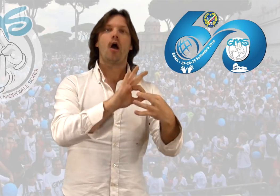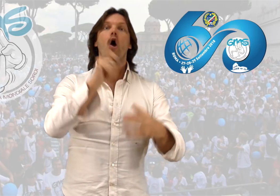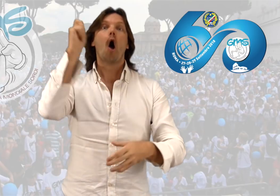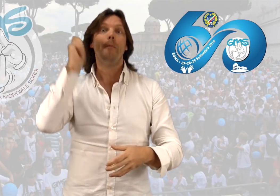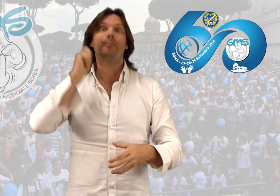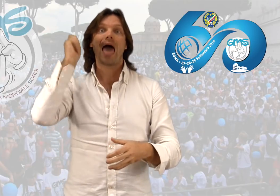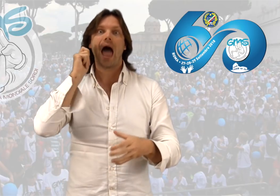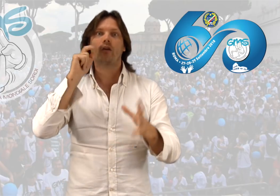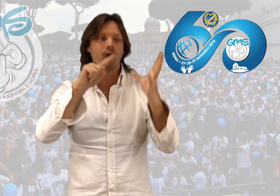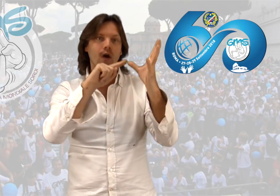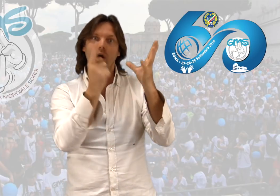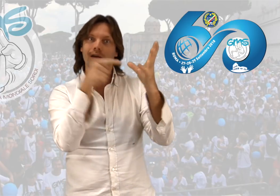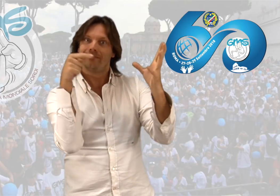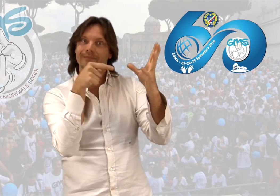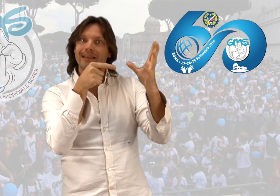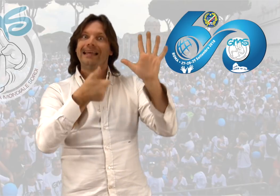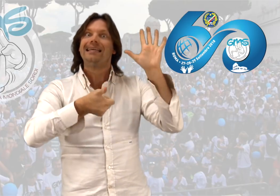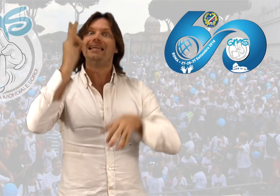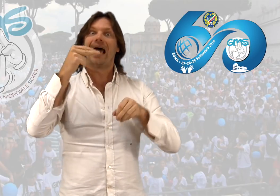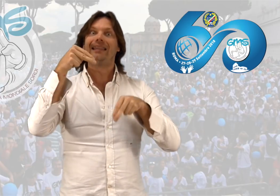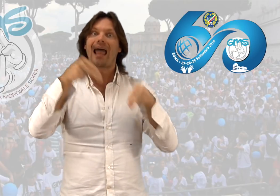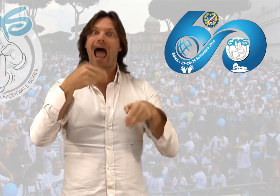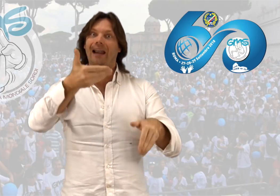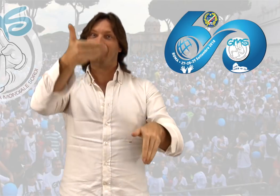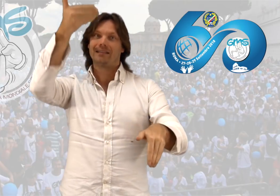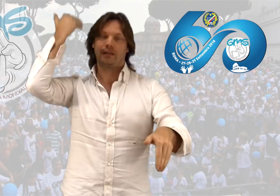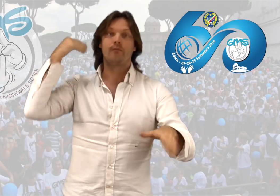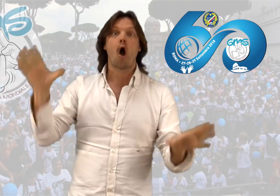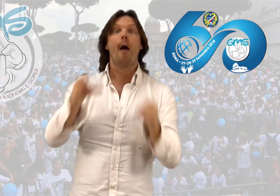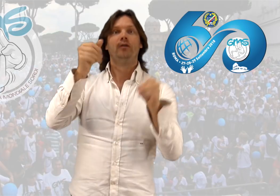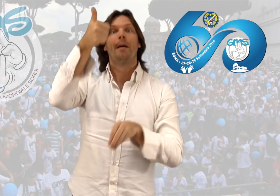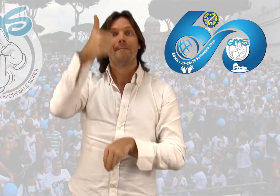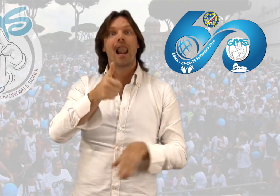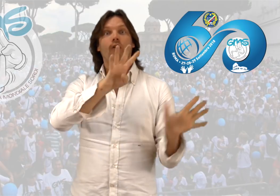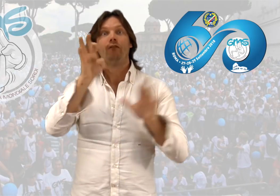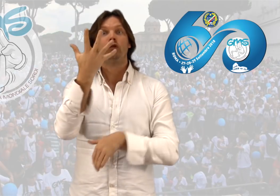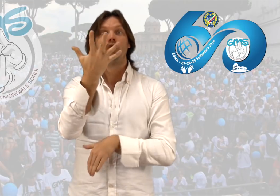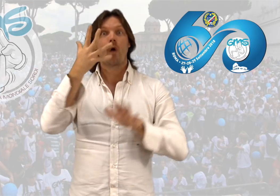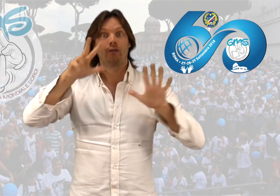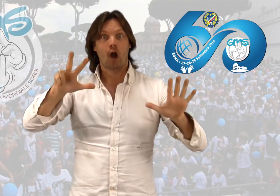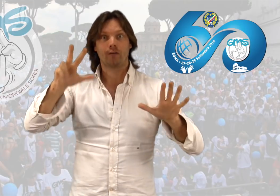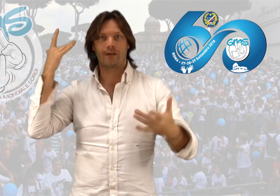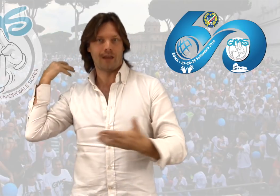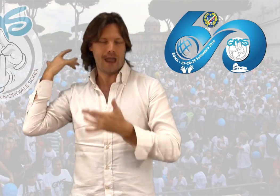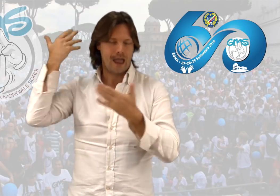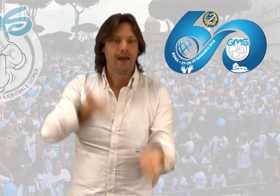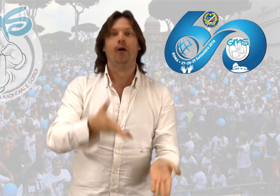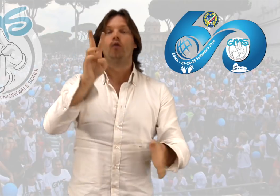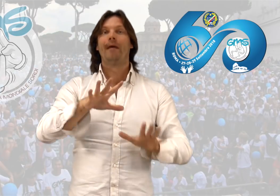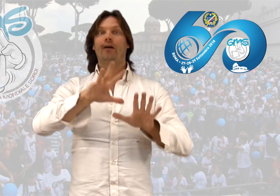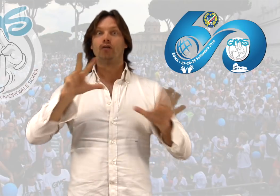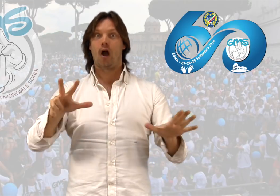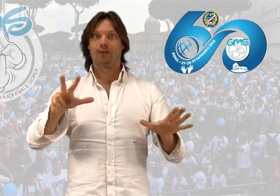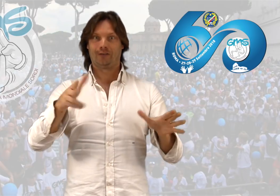al compleanno 60° Anniversario che comincia dall'anno 1958 fino all'anno 2018